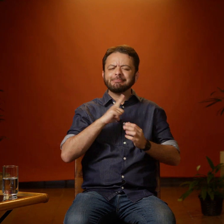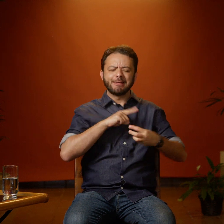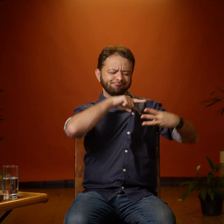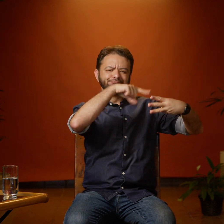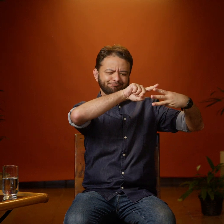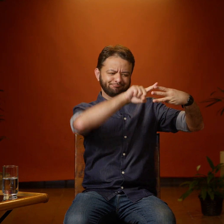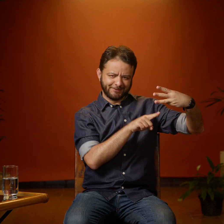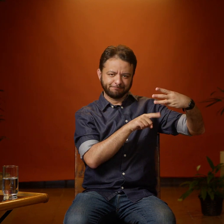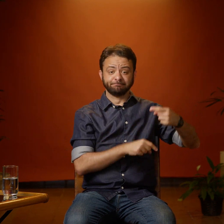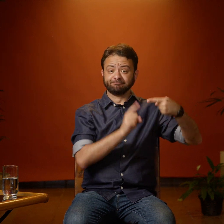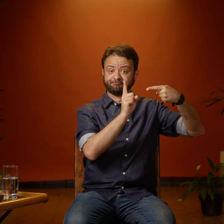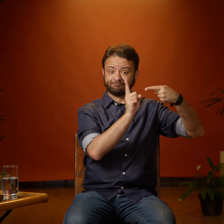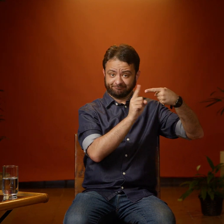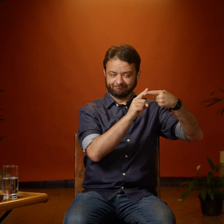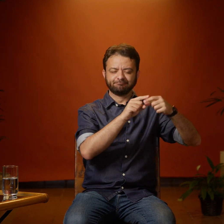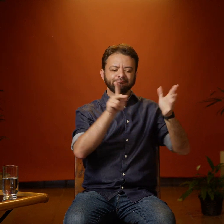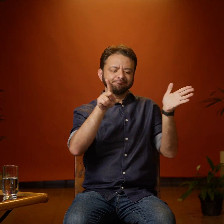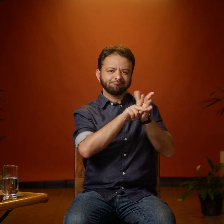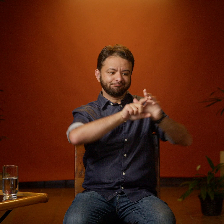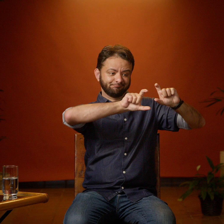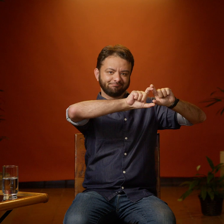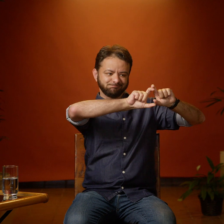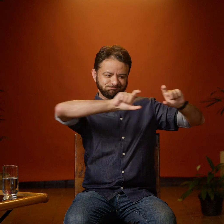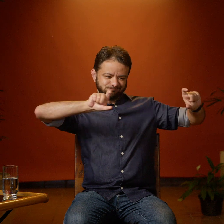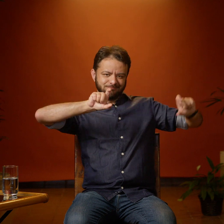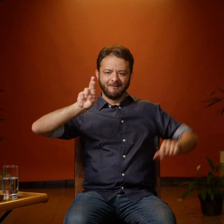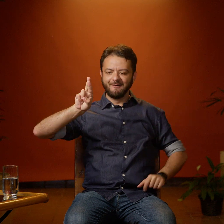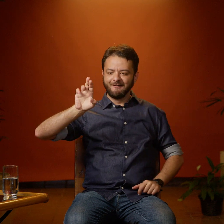Tem 3 tipos de formato O primeiro formato é o retangular.